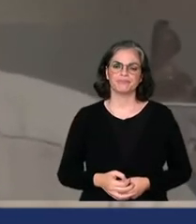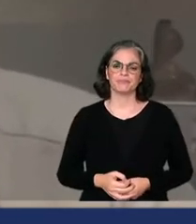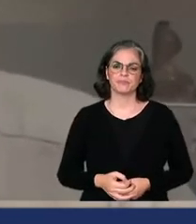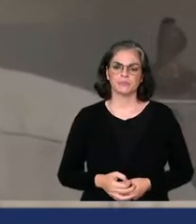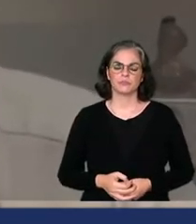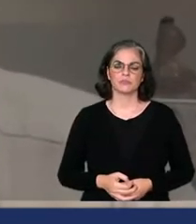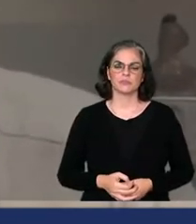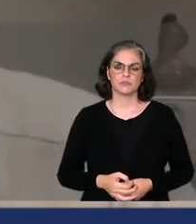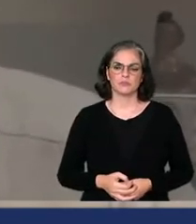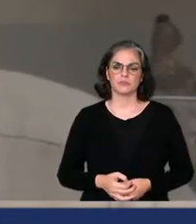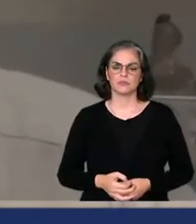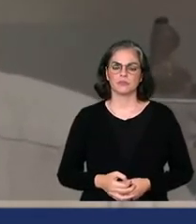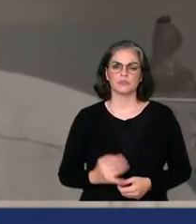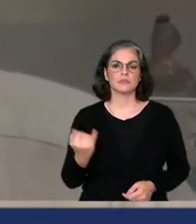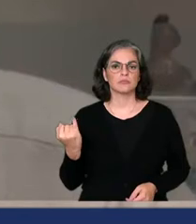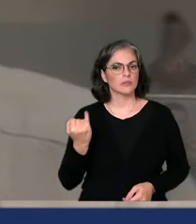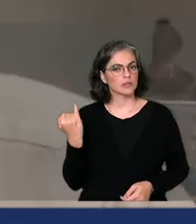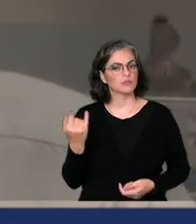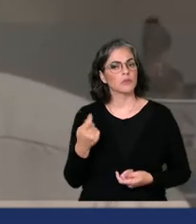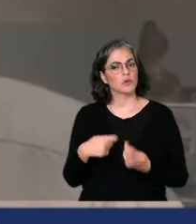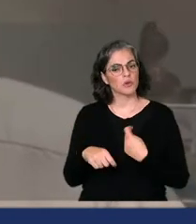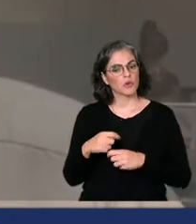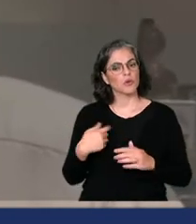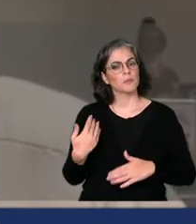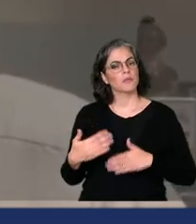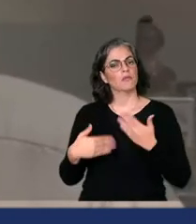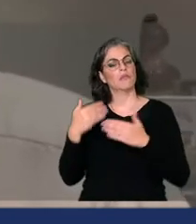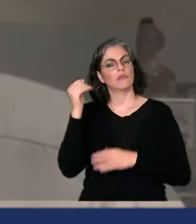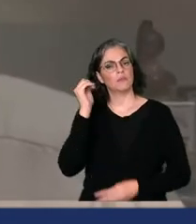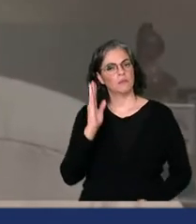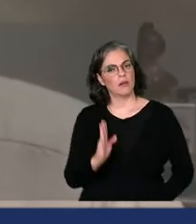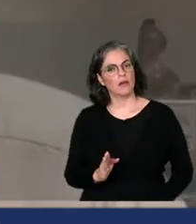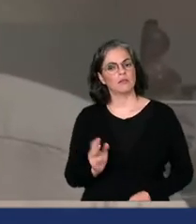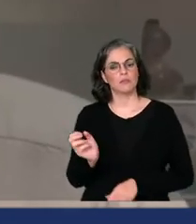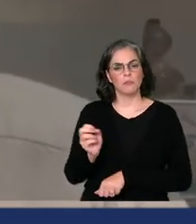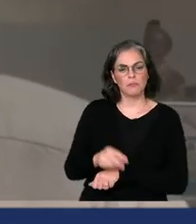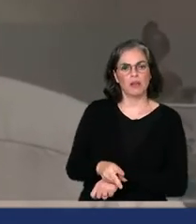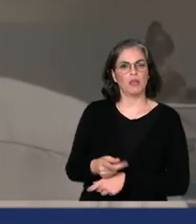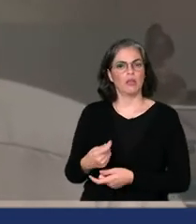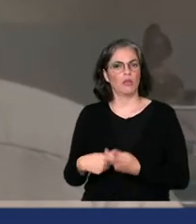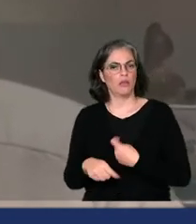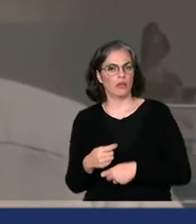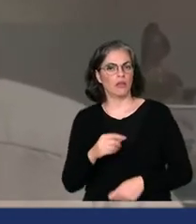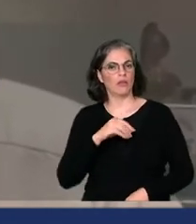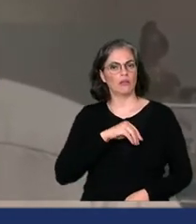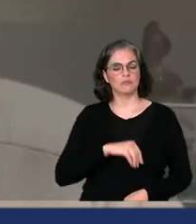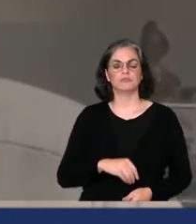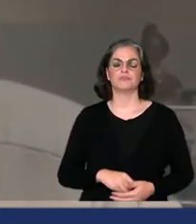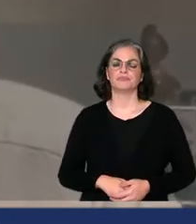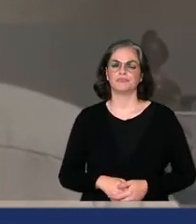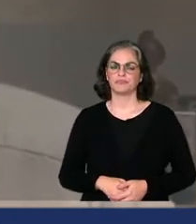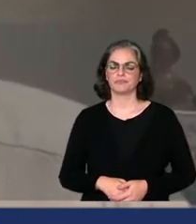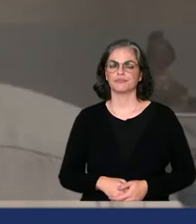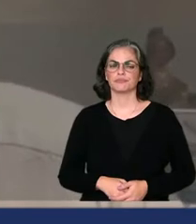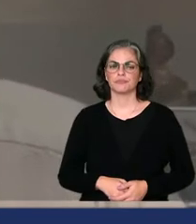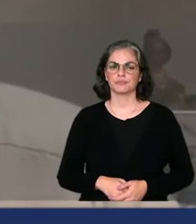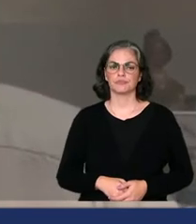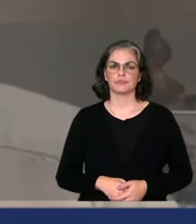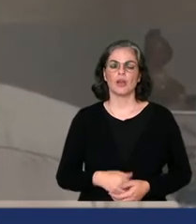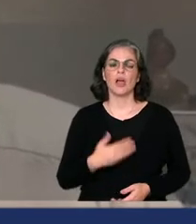DE CULTURA. QUE FOI FORTEMENTE FORTEMENTE, BEM COMO NA CONTRIBUIÇÃO, DE DESENVOLVIMENTO ECONÔMICO DO PAÍS E GERAÇÃO DE EMPREGO E RENDO, SOMOS FAVORÁVEIS A LEI